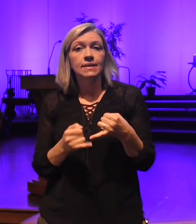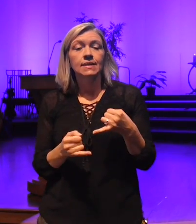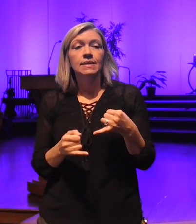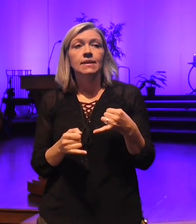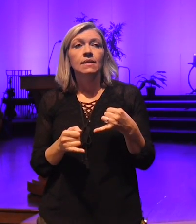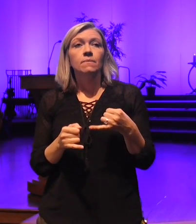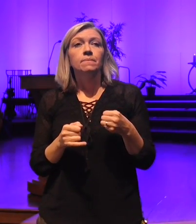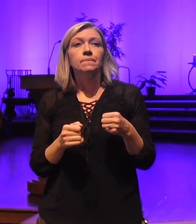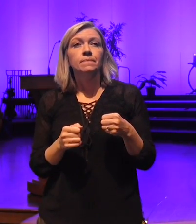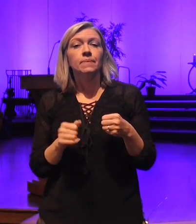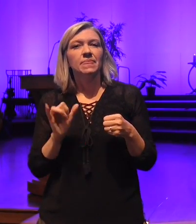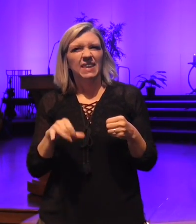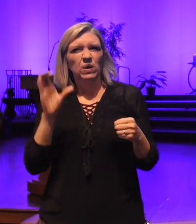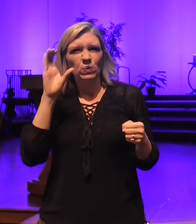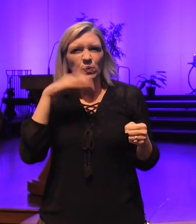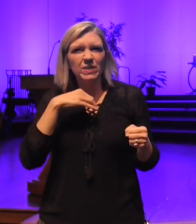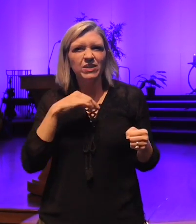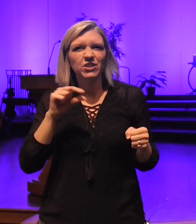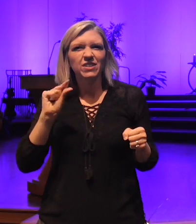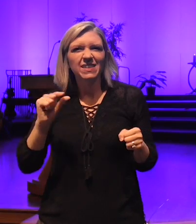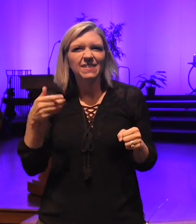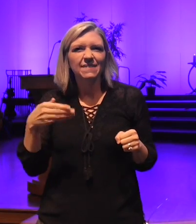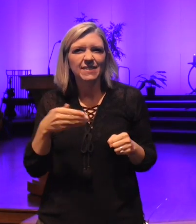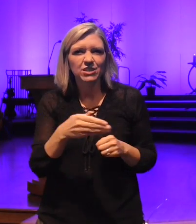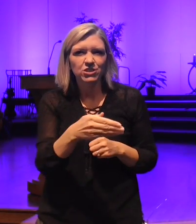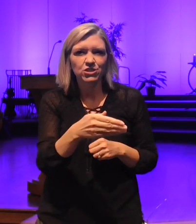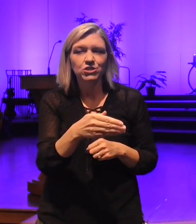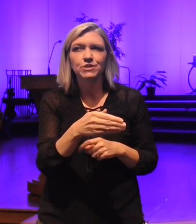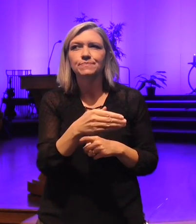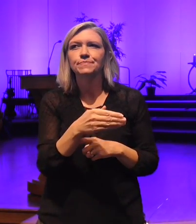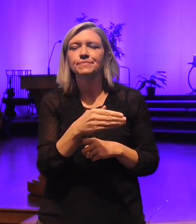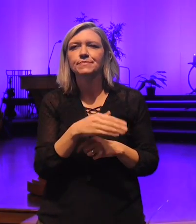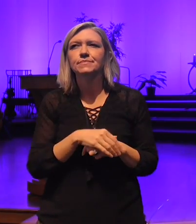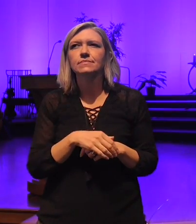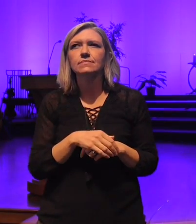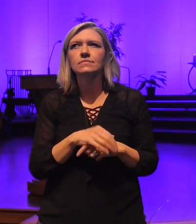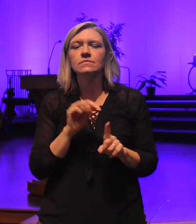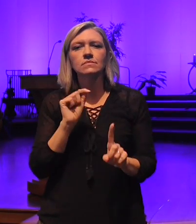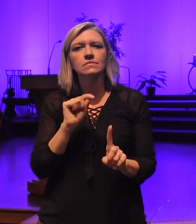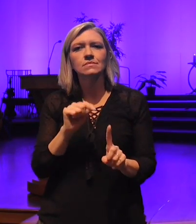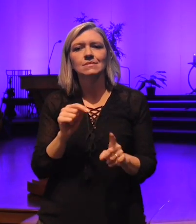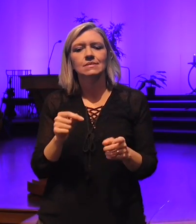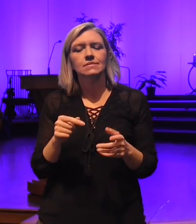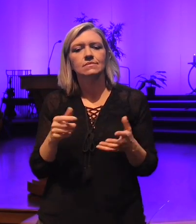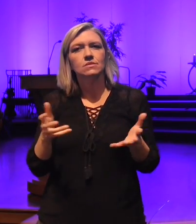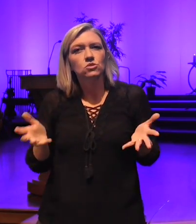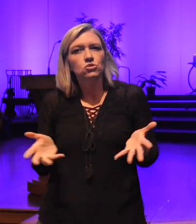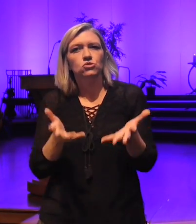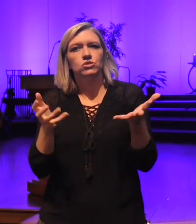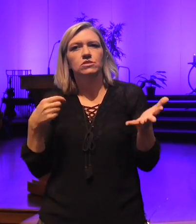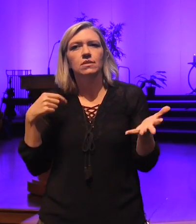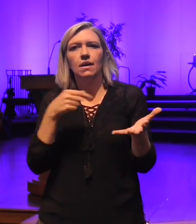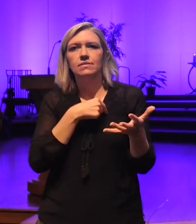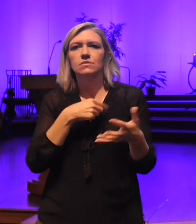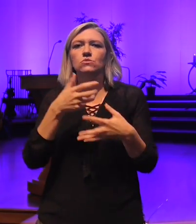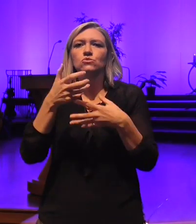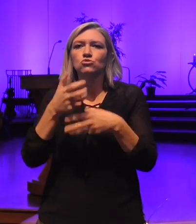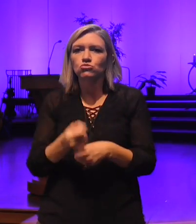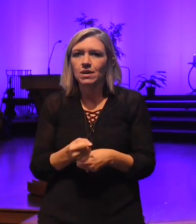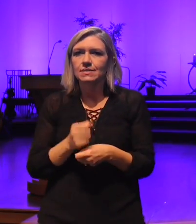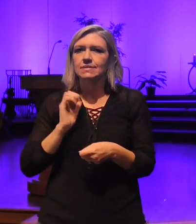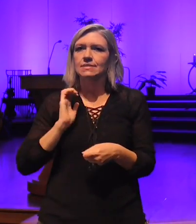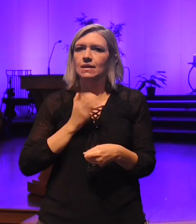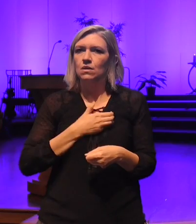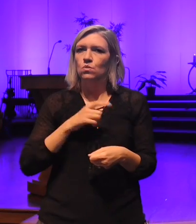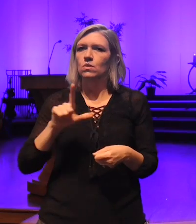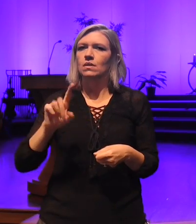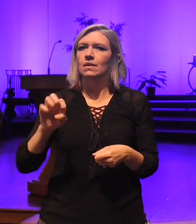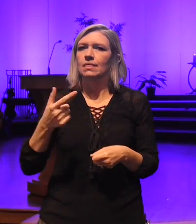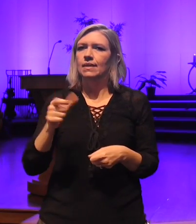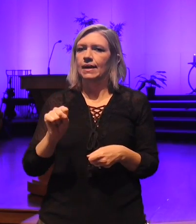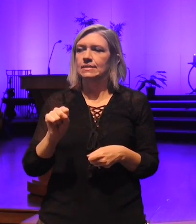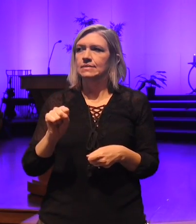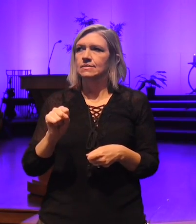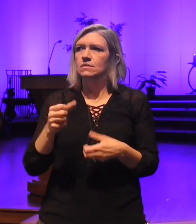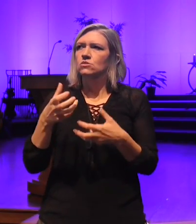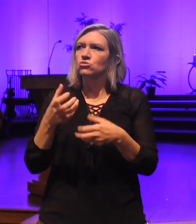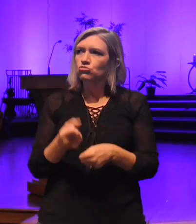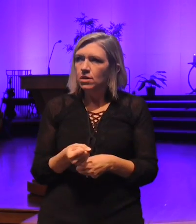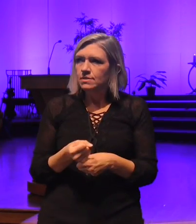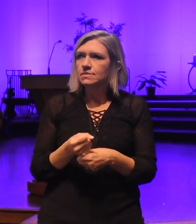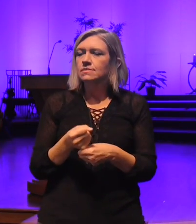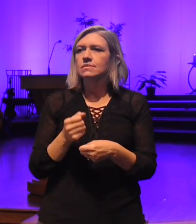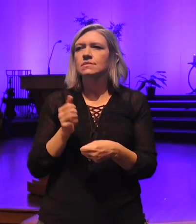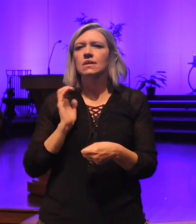ese pececito raro nos anima a todos a confiar en nuestro Las piernas confían en tus piernas, confías en esa capacidad, incluso